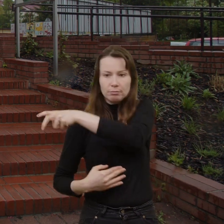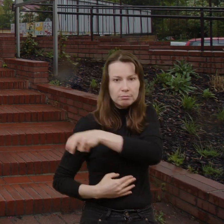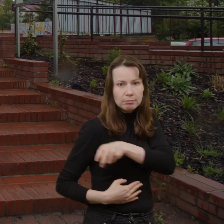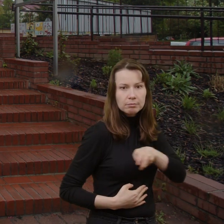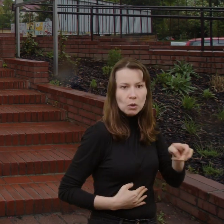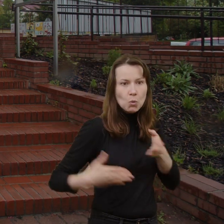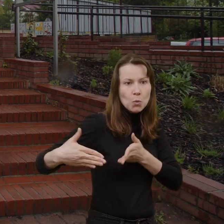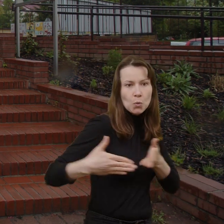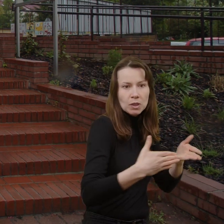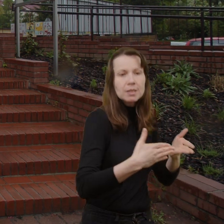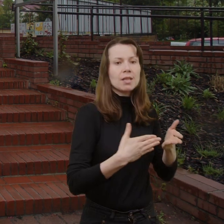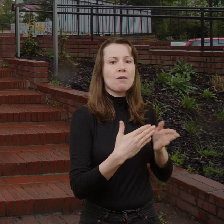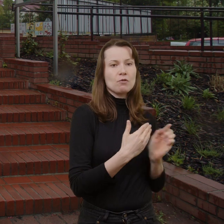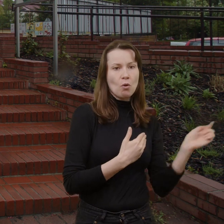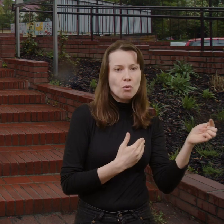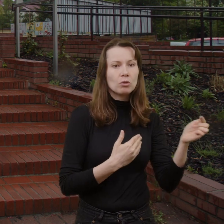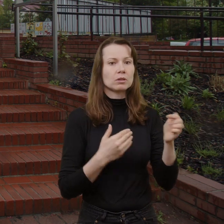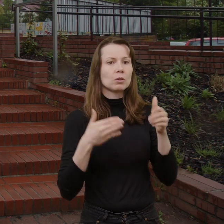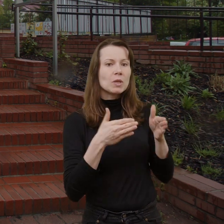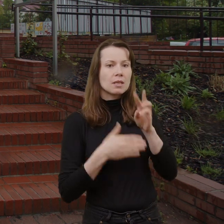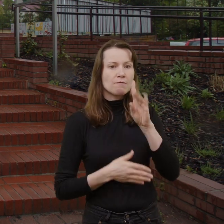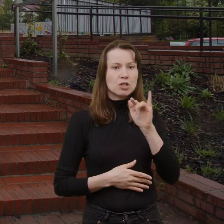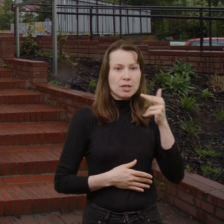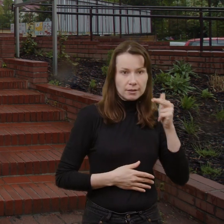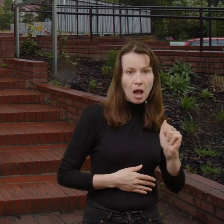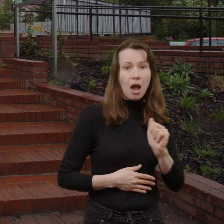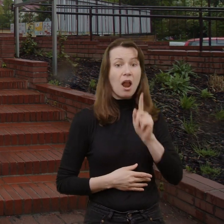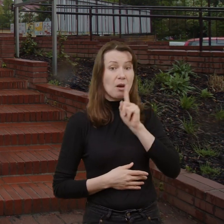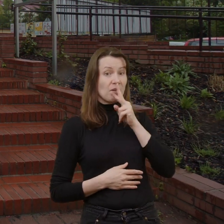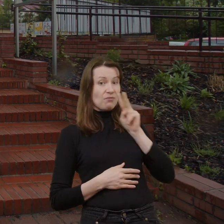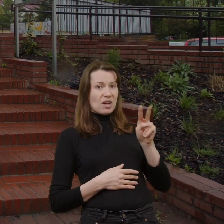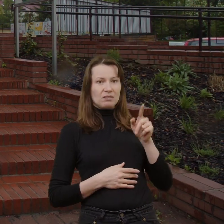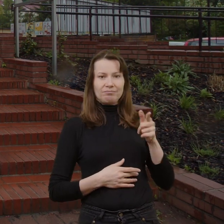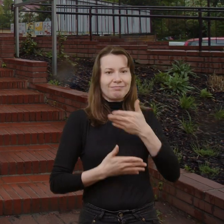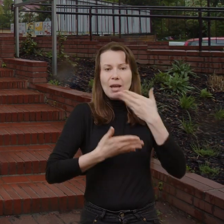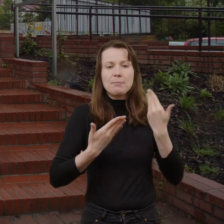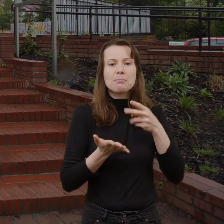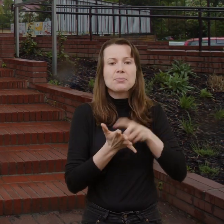Niestety na trasie brakuje punktów nawigacyjnych, ale każda osoba, która chce do nas dotrzeć